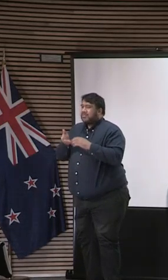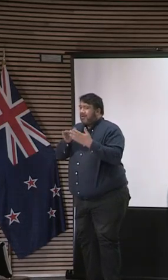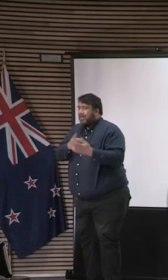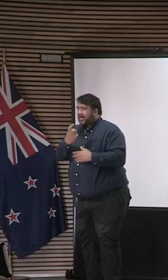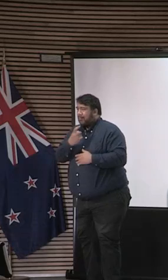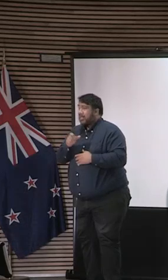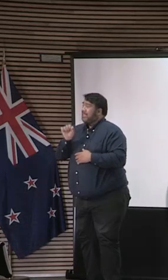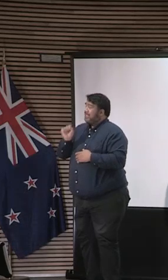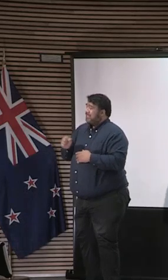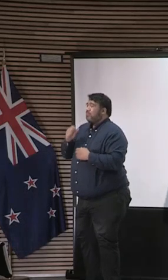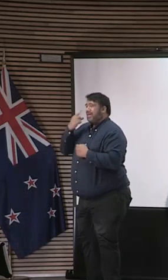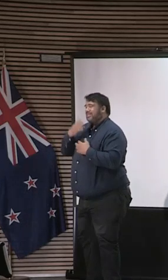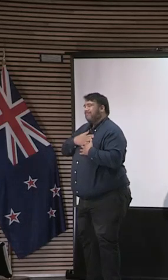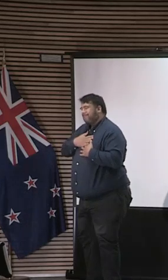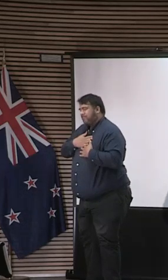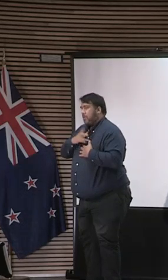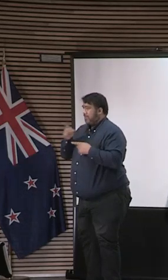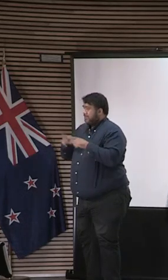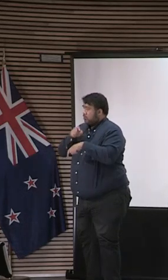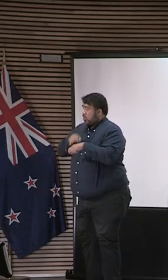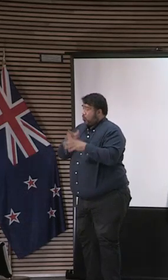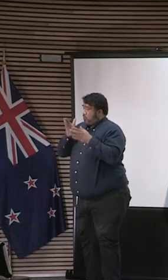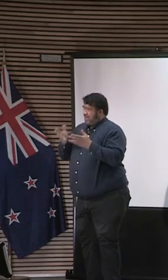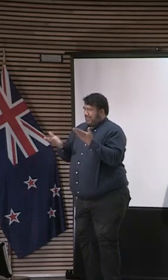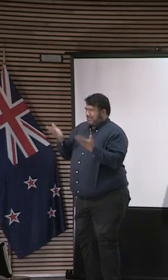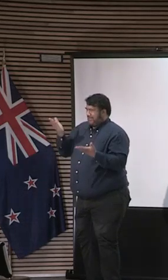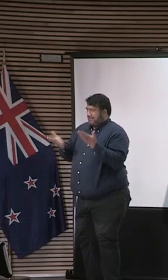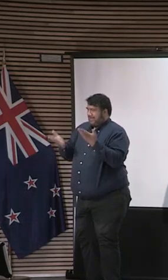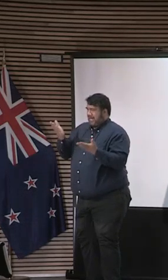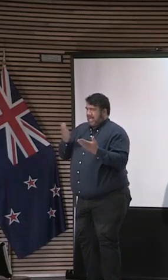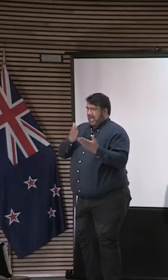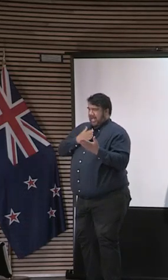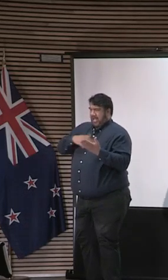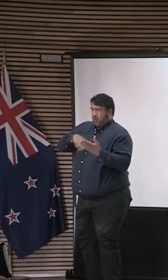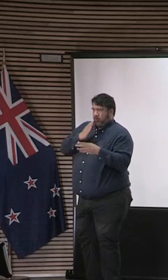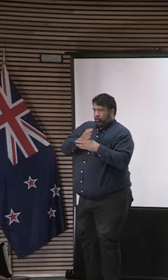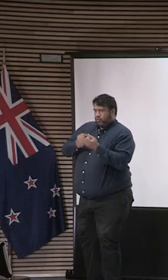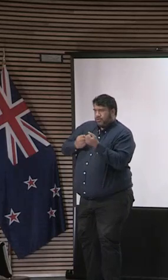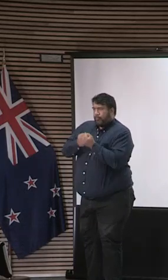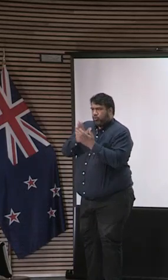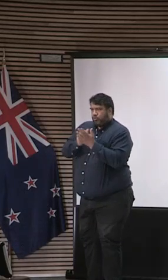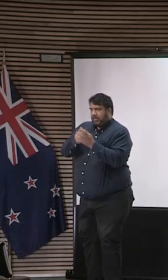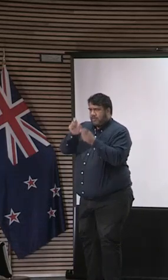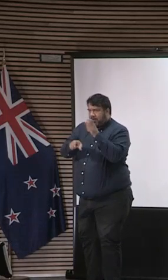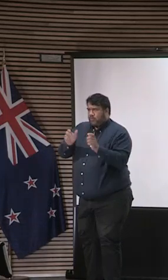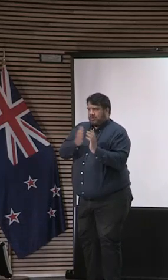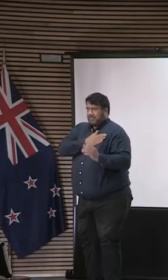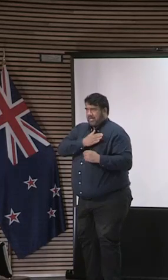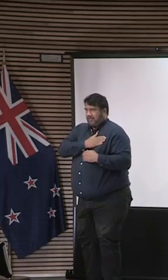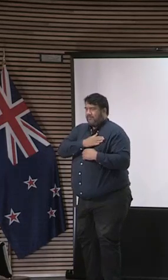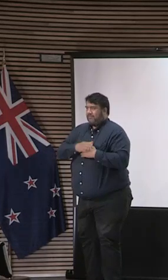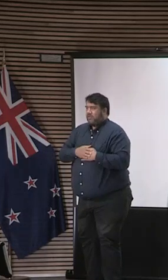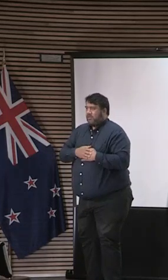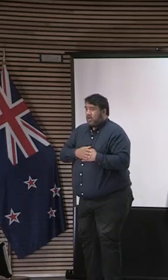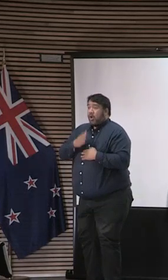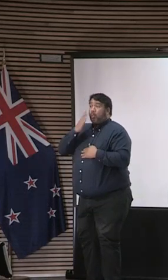taea e te tangata te tono, a ka